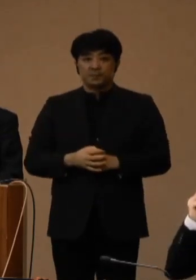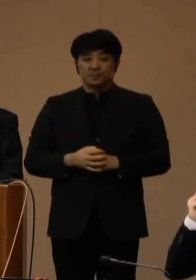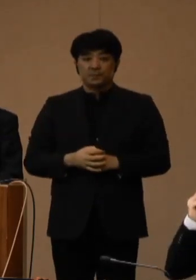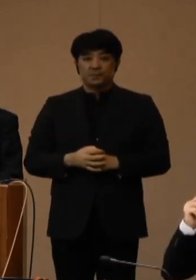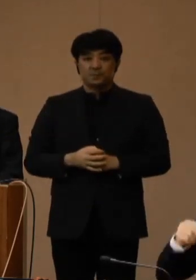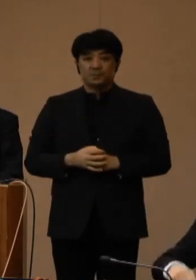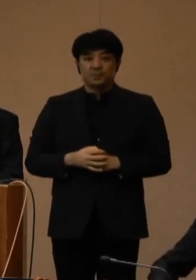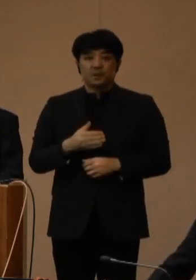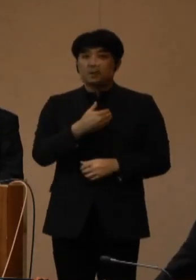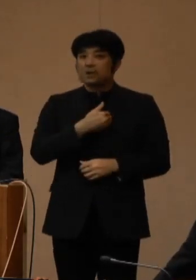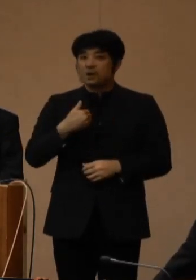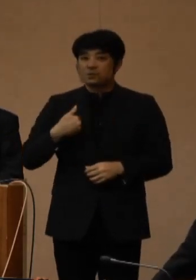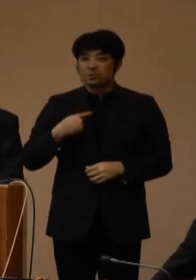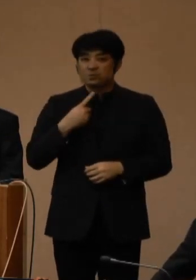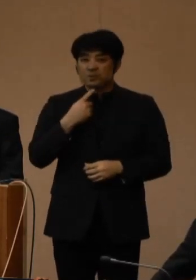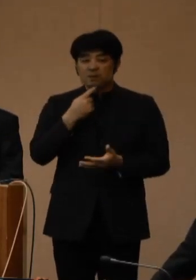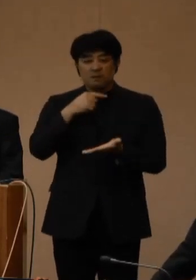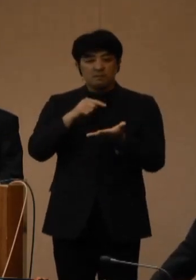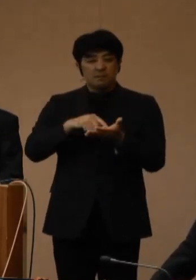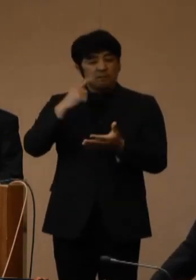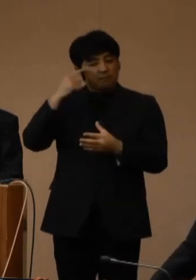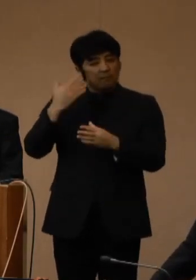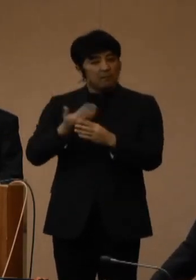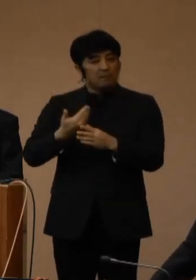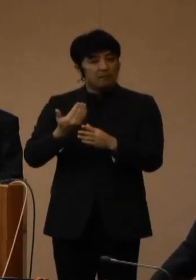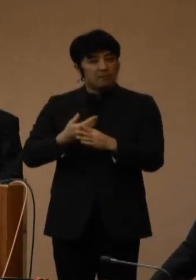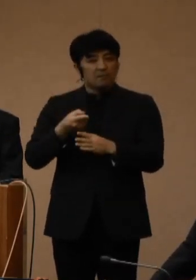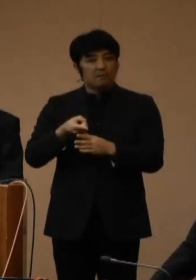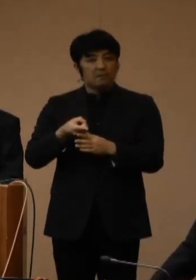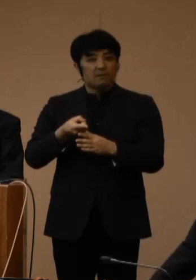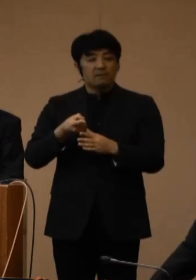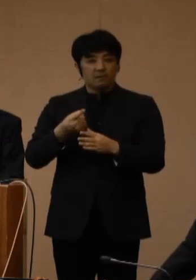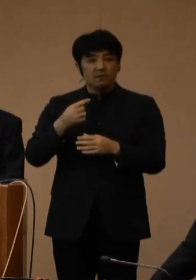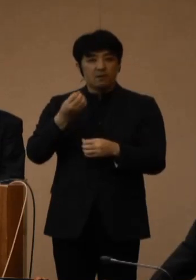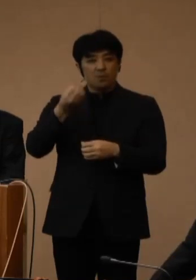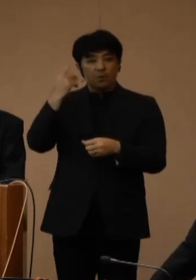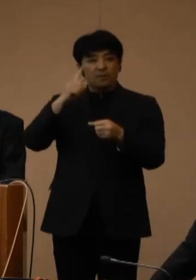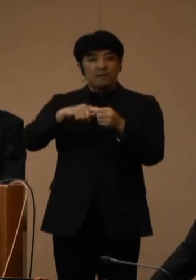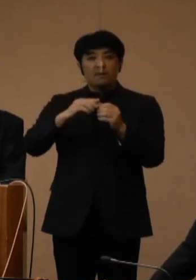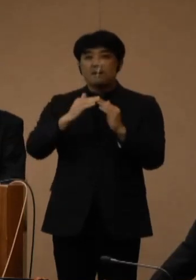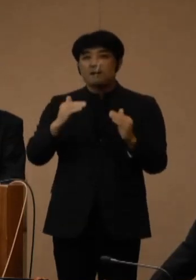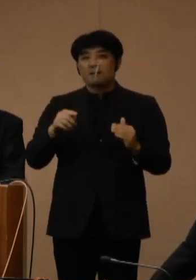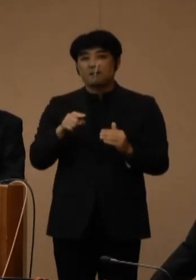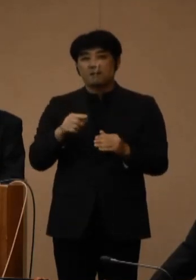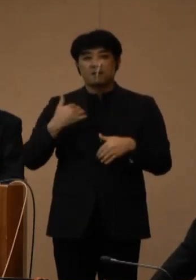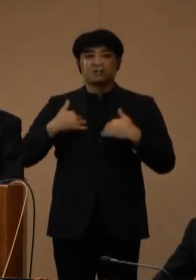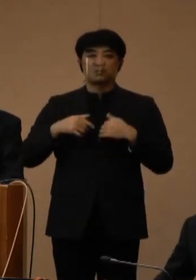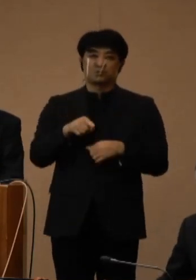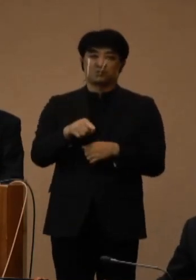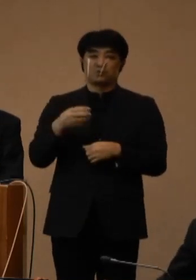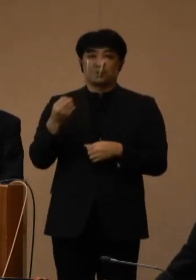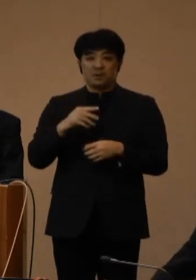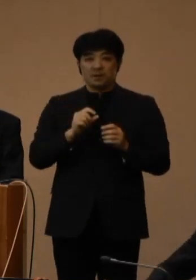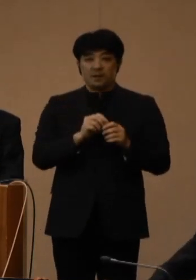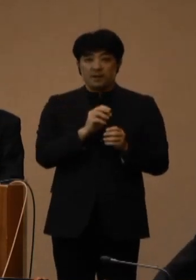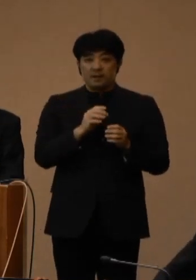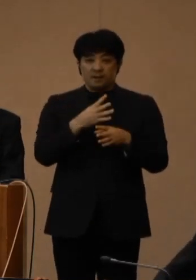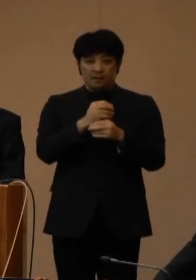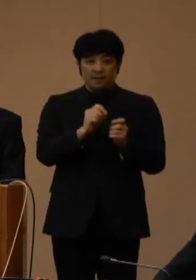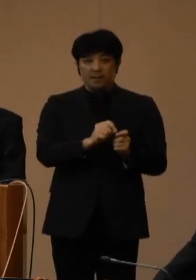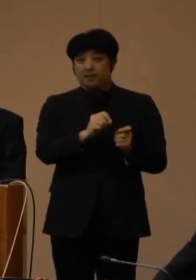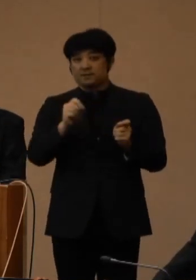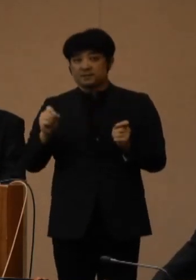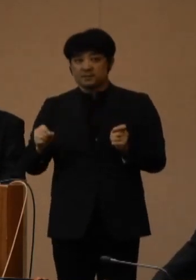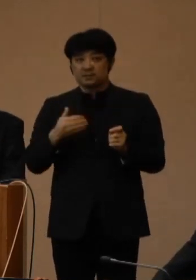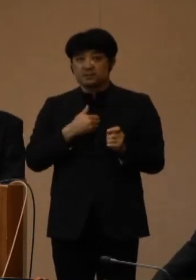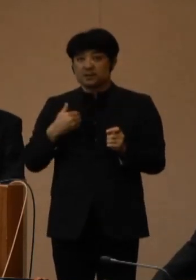大丈夫だろうと軽く考えて忘年会を楽しんだり、延期できるはずの帰省をしてしまったりすることが、